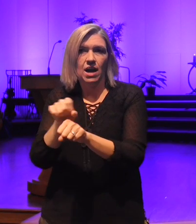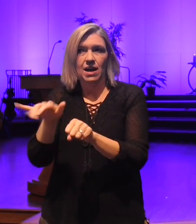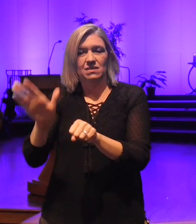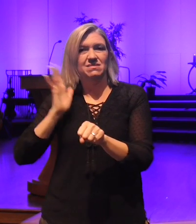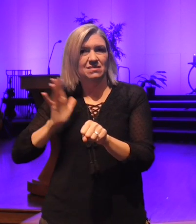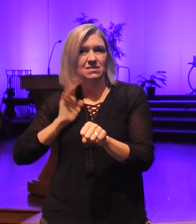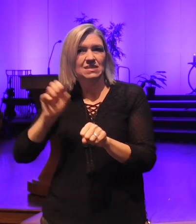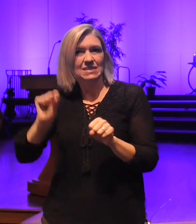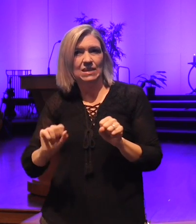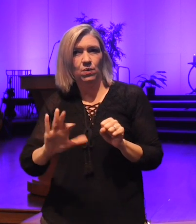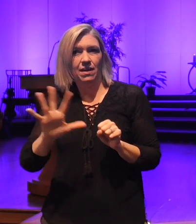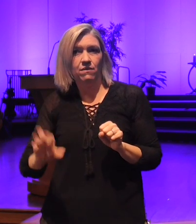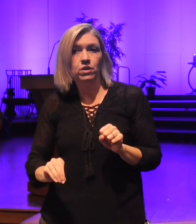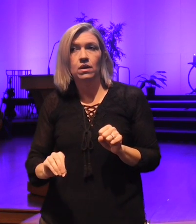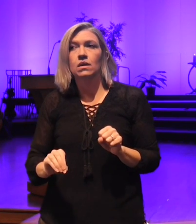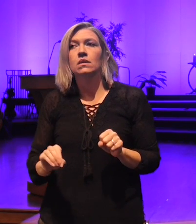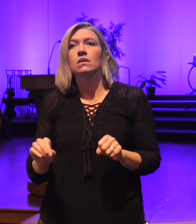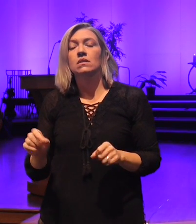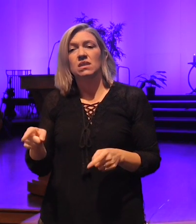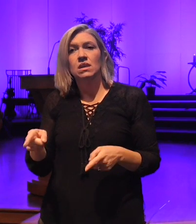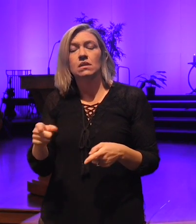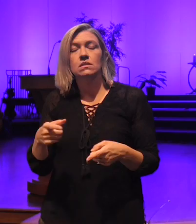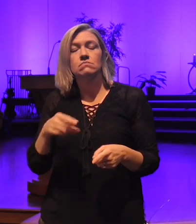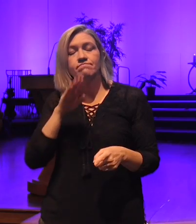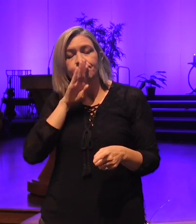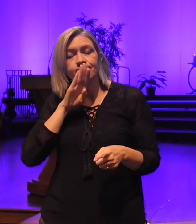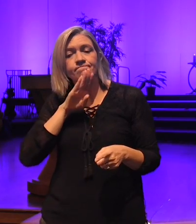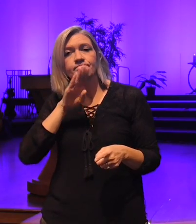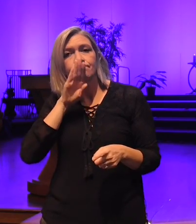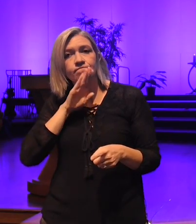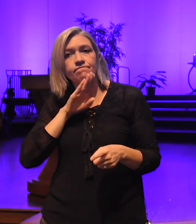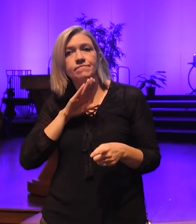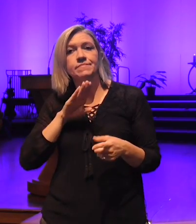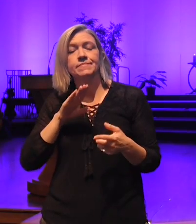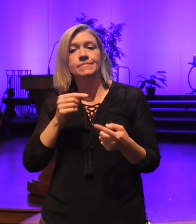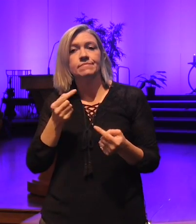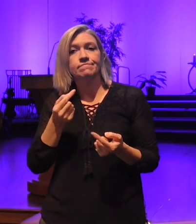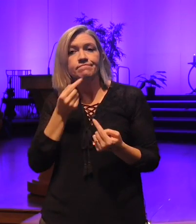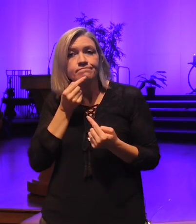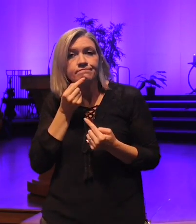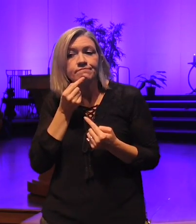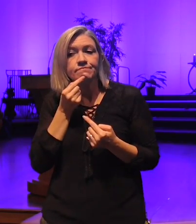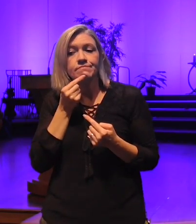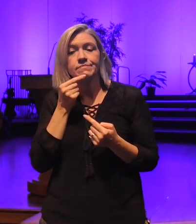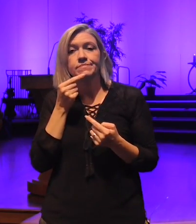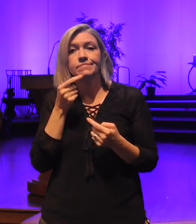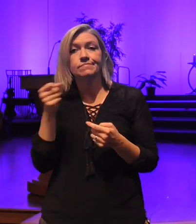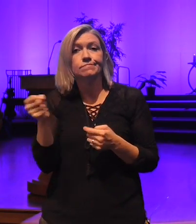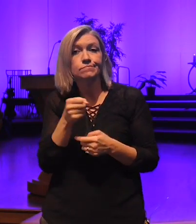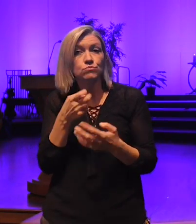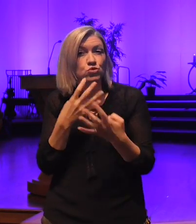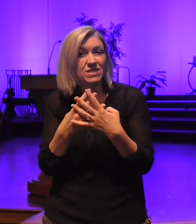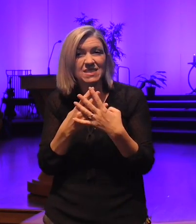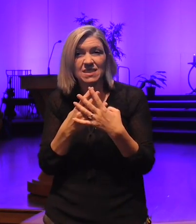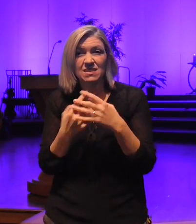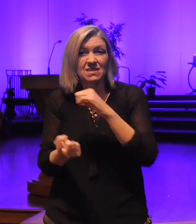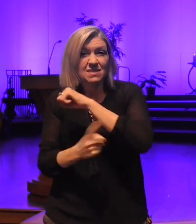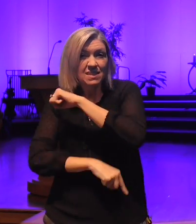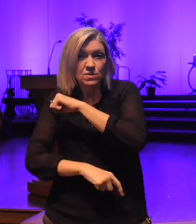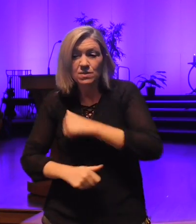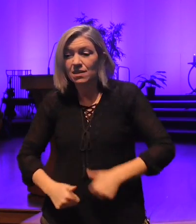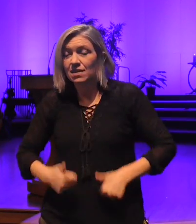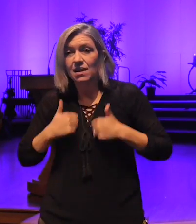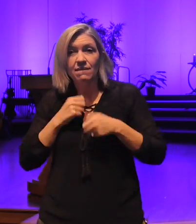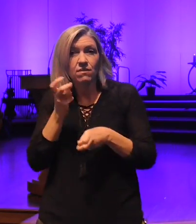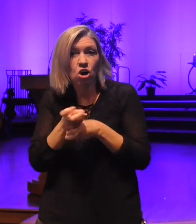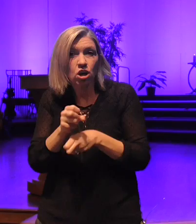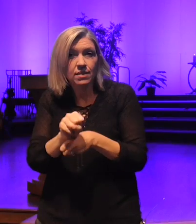comprensible que se sintiera desanimado allí. Estaba en prisión, sentenciado a una vida de trabajos forzados y su